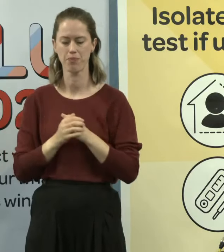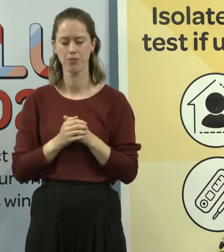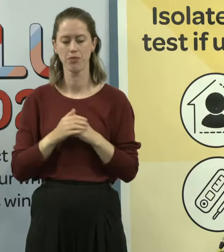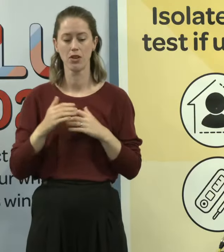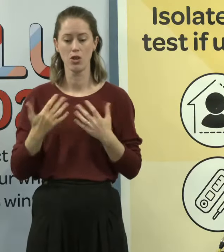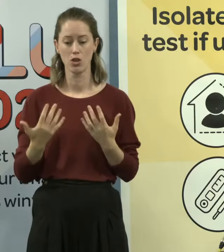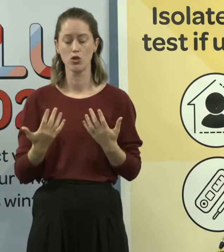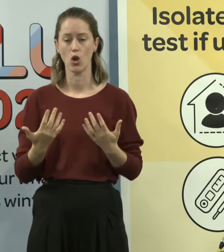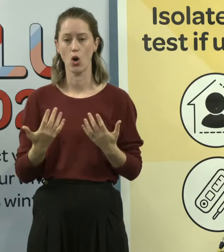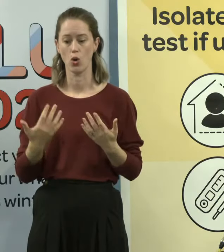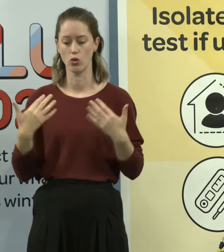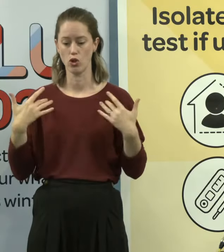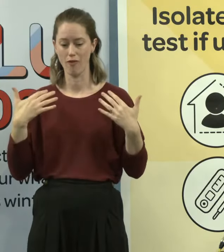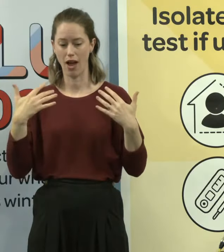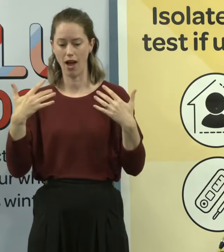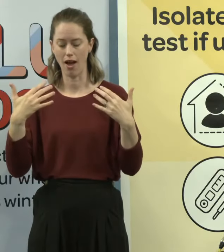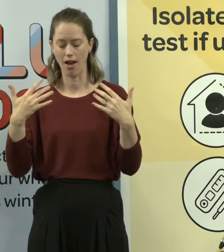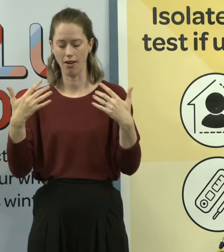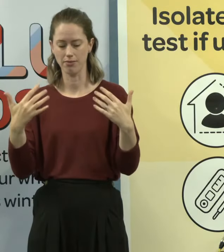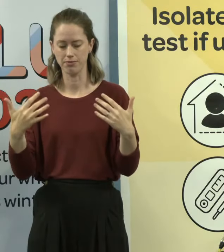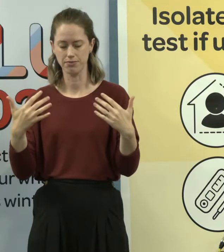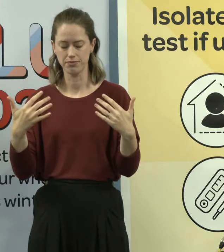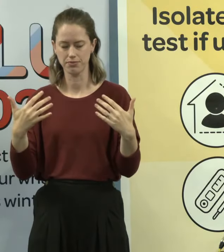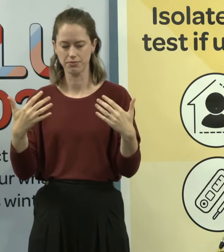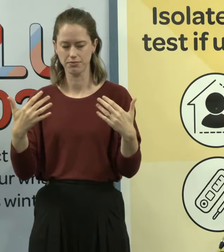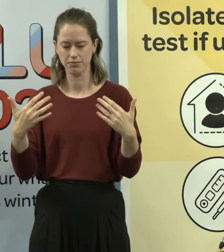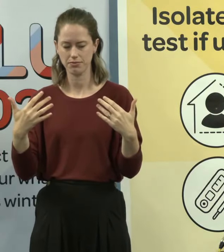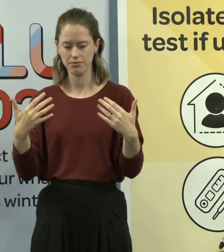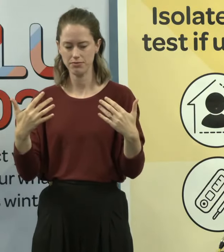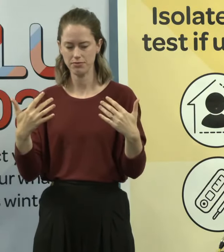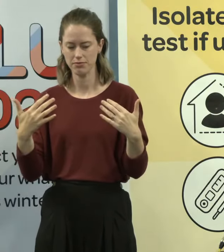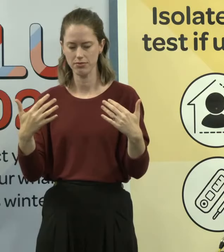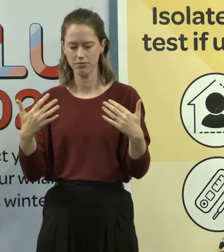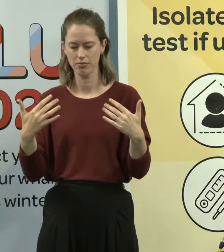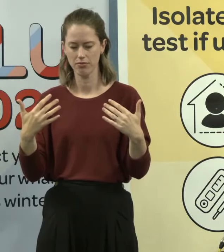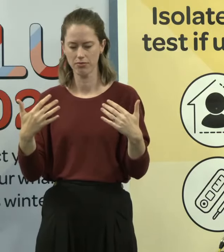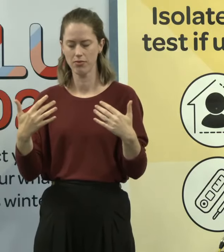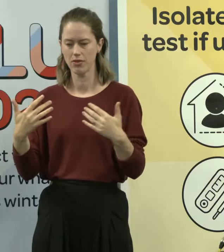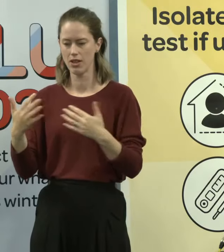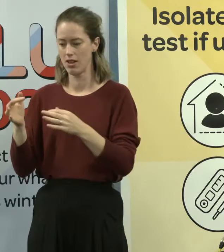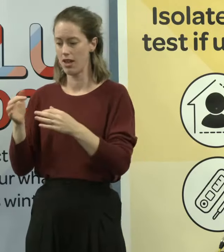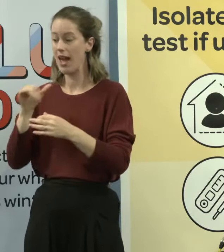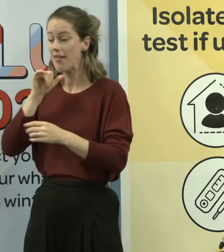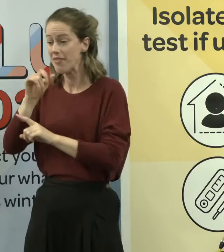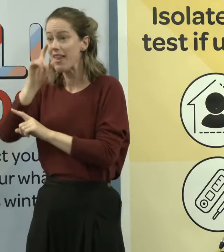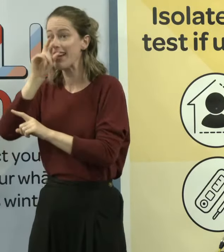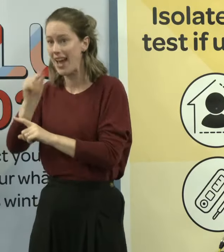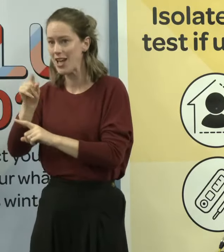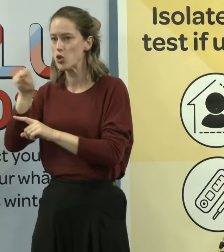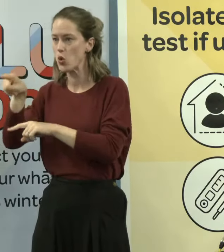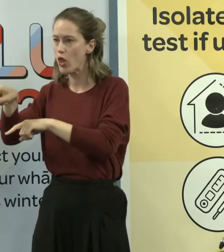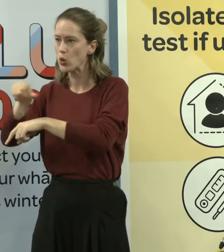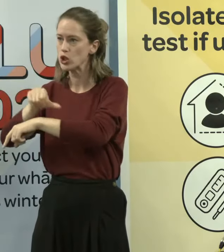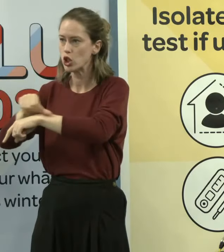tera. A pera ano i roto i te